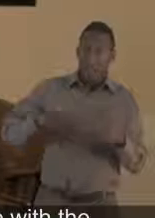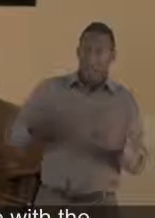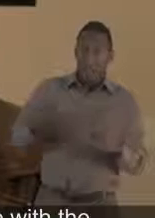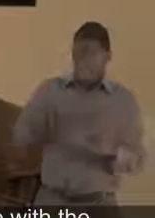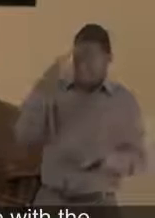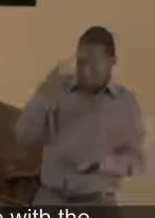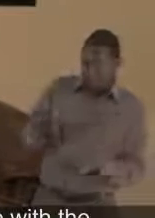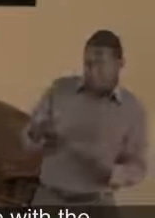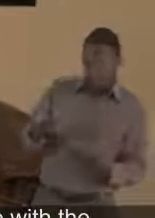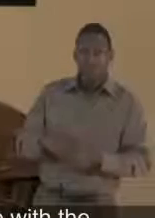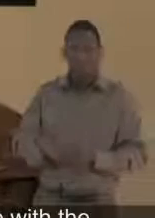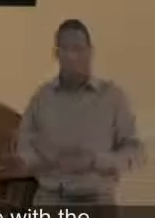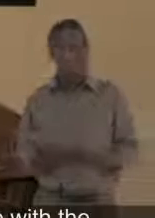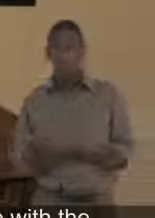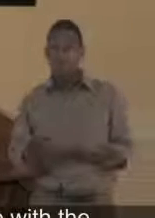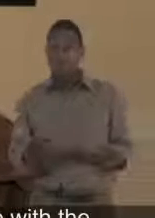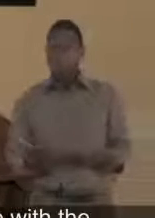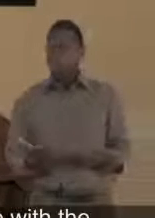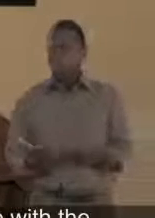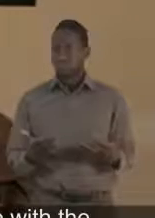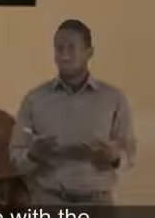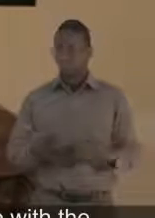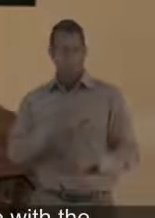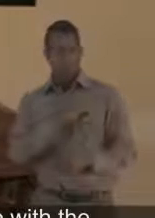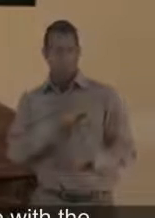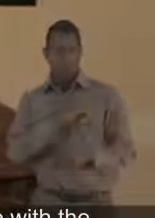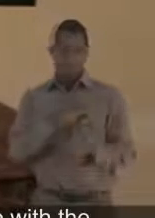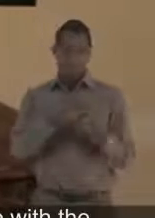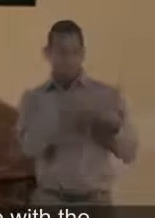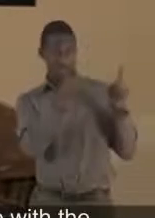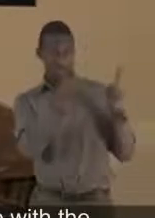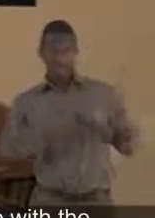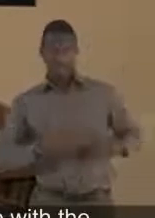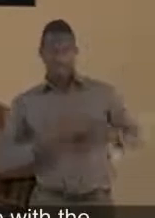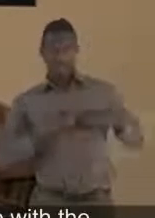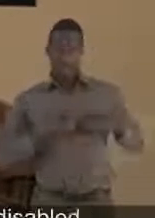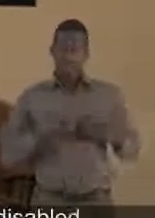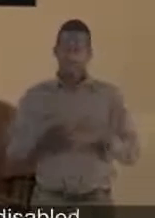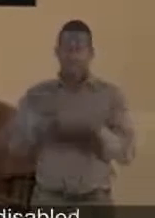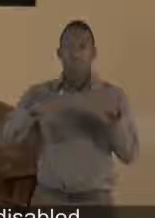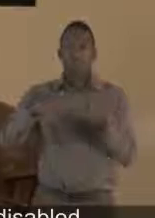نعم يمكنهم ذلك، لأنها تعتمد على مبدأ النموذج الاجتماعي للإعاقة الذي يقول